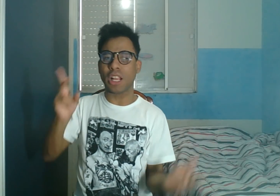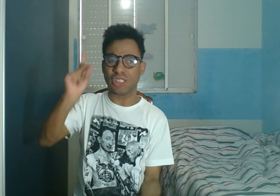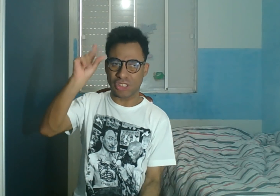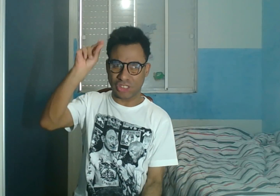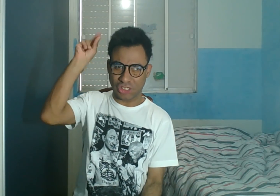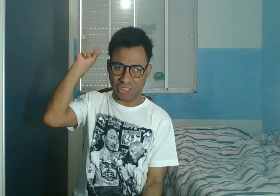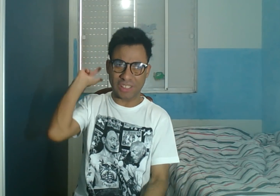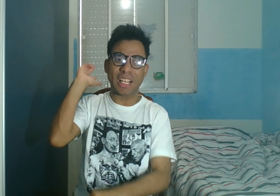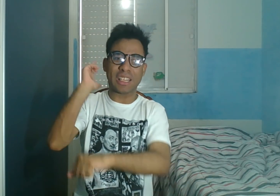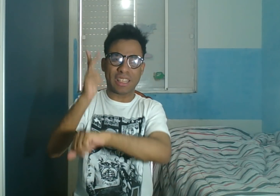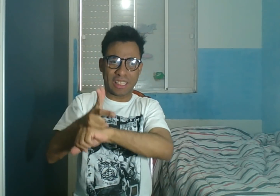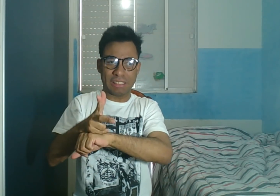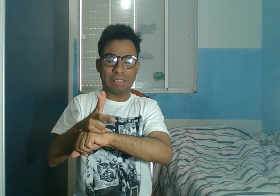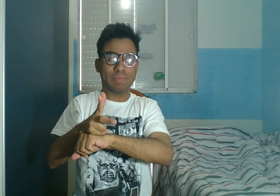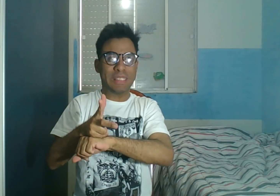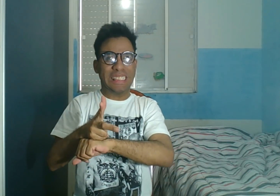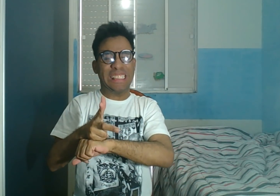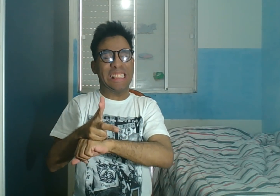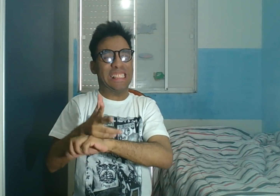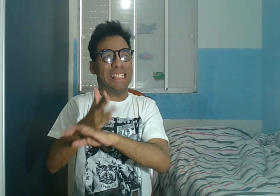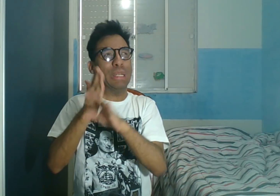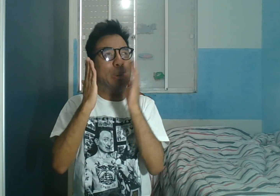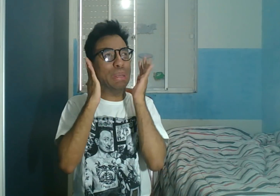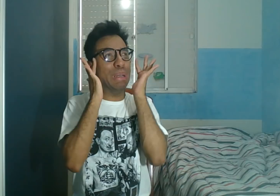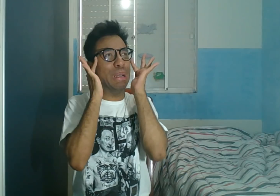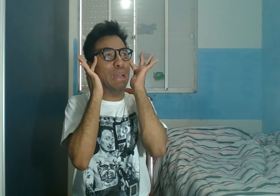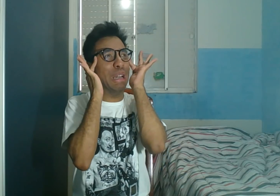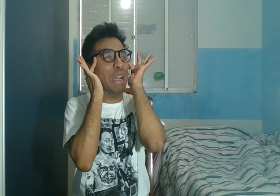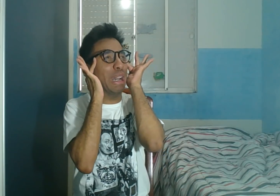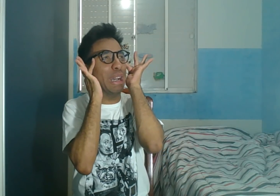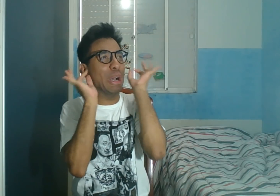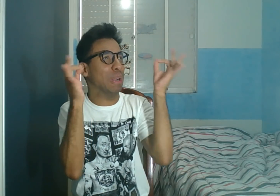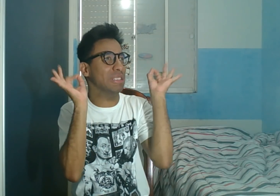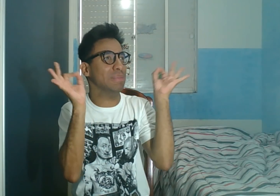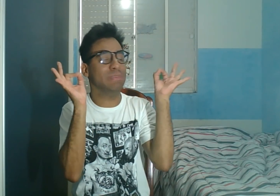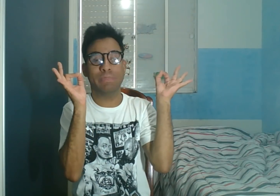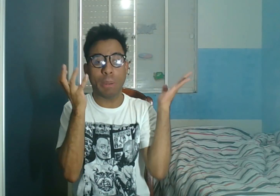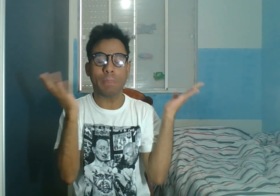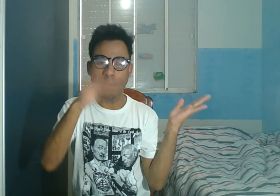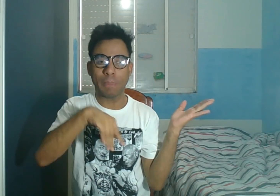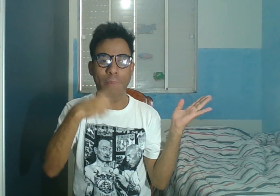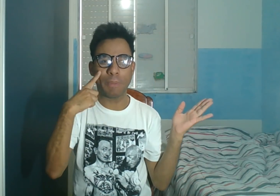" antigo vídeo" meu deus ! horrível! vamos assistir!